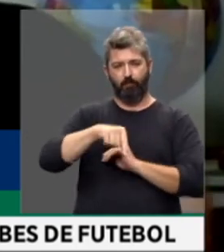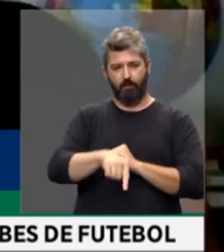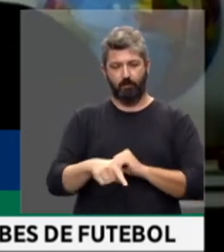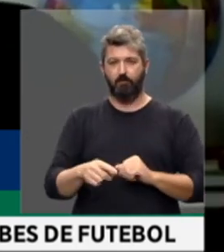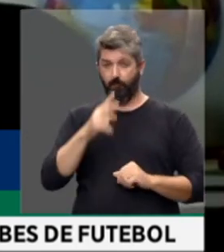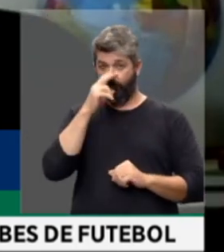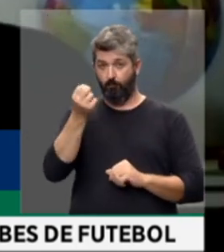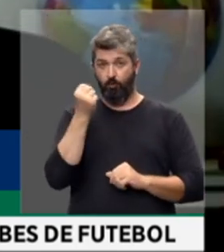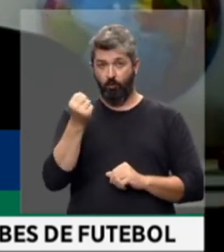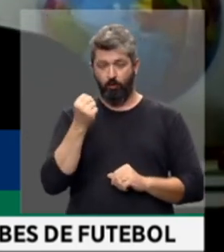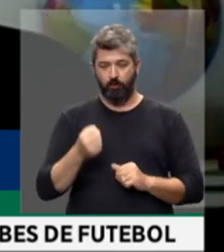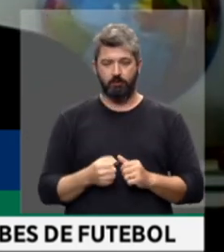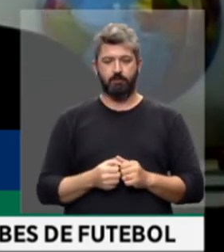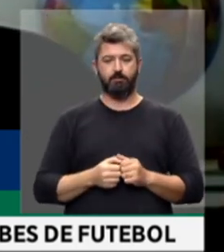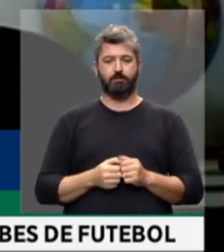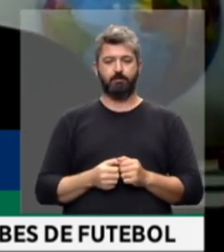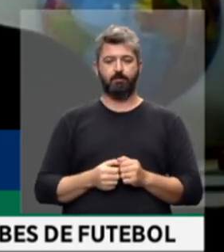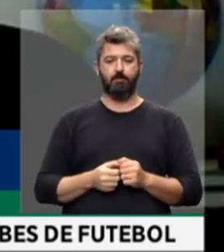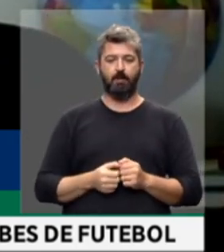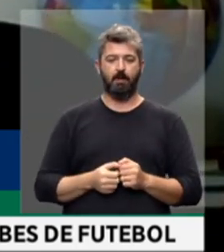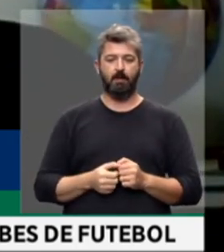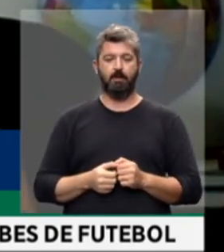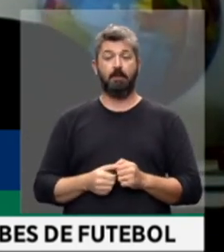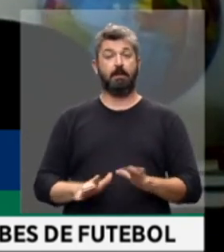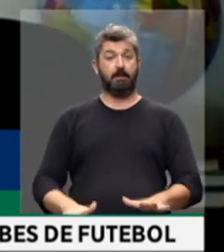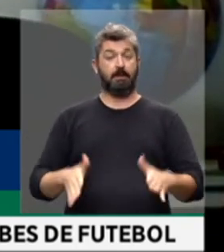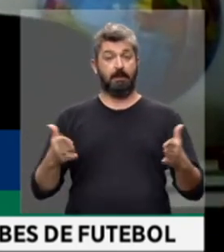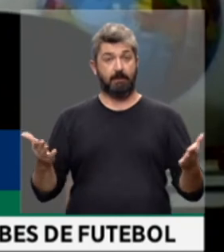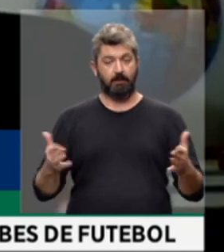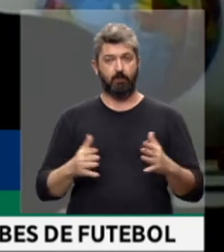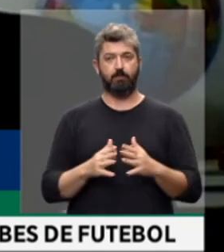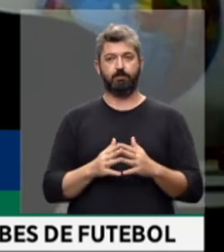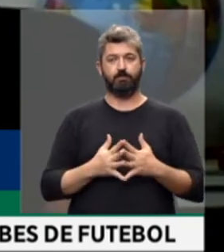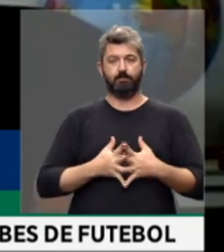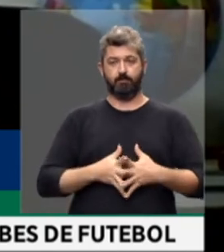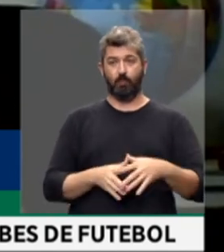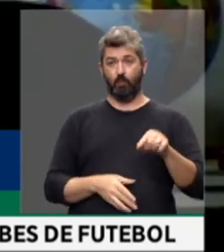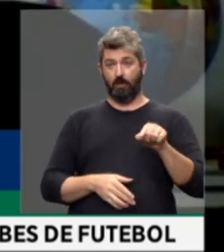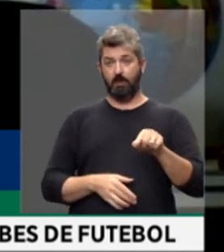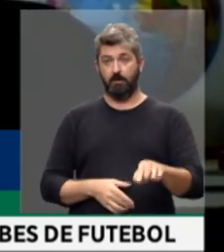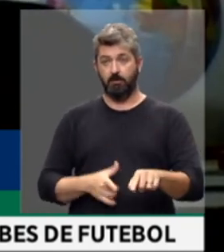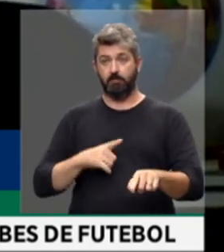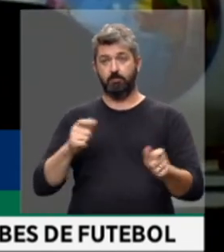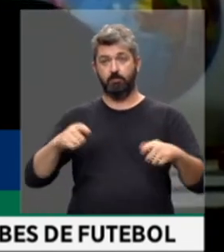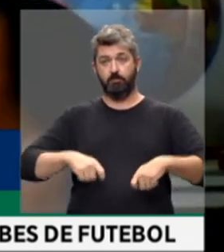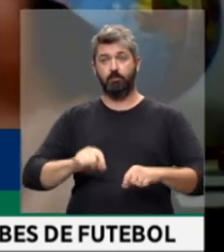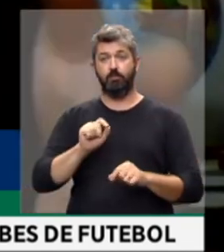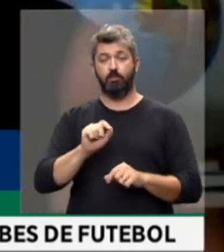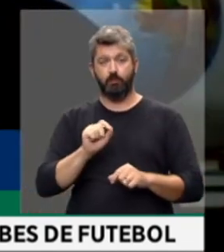PESSOAS, O COMÉRCIO ENTORNO, O TRANSPORTE, A COMUNICAÇÃO, ENFIM, TODAS AS REDES, SE CONSTRÓI UMA REDE EM TORNO DE UMA ATIVIDADE ESPORTIVA. ENTÃO, NESSE SENTIDO VOCÊ